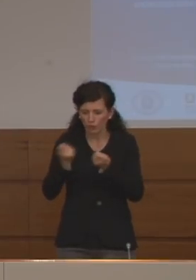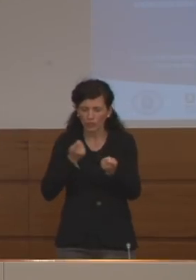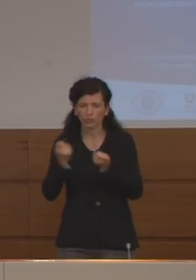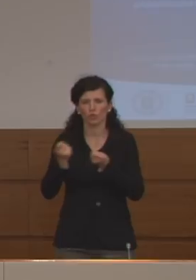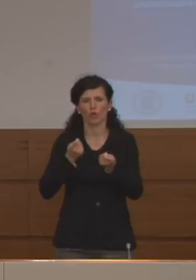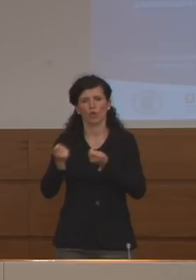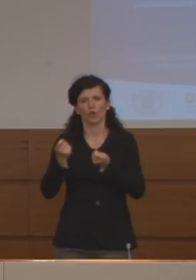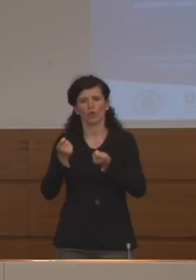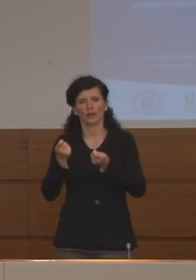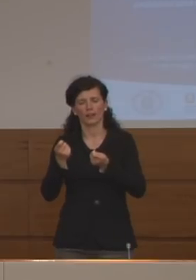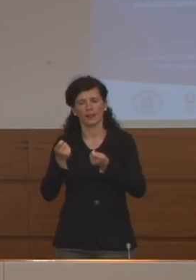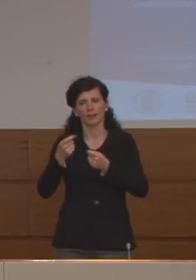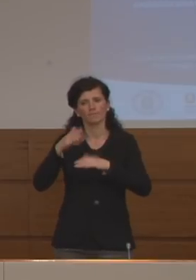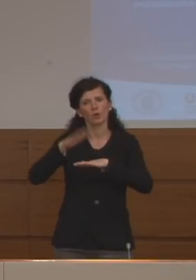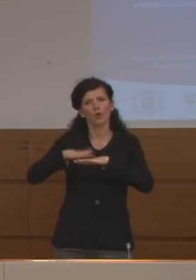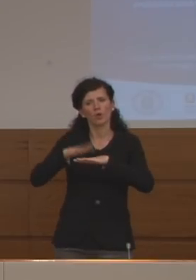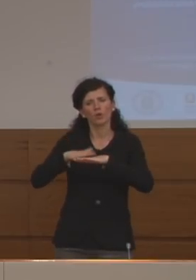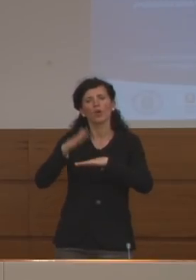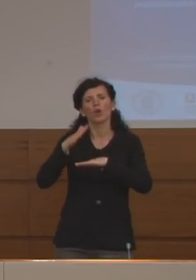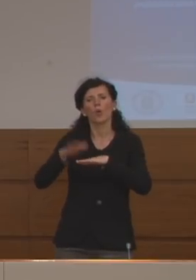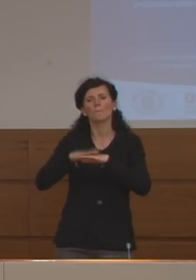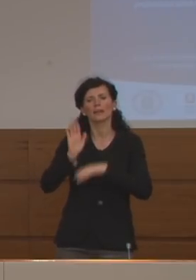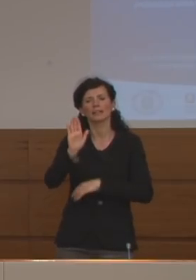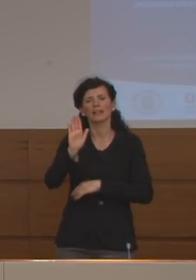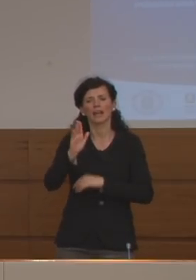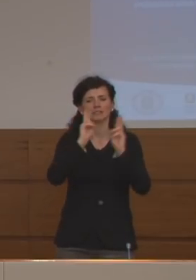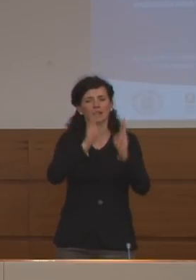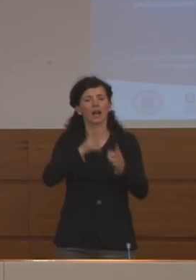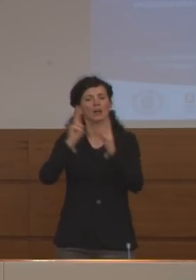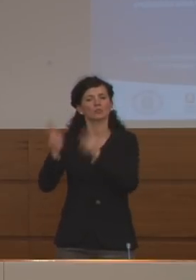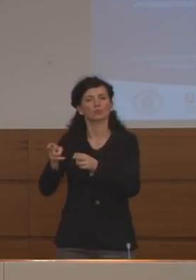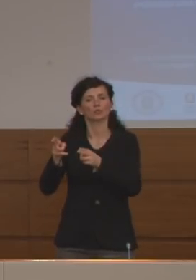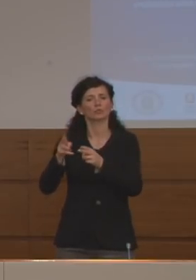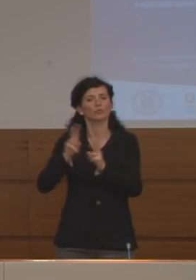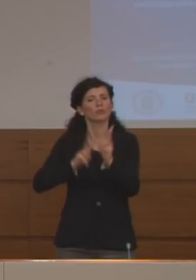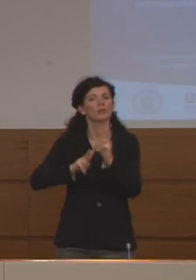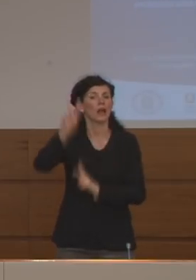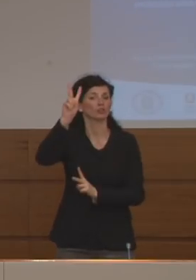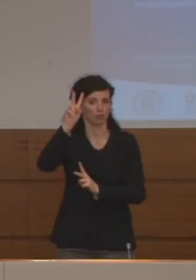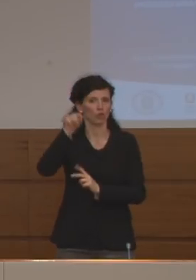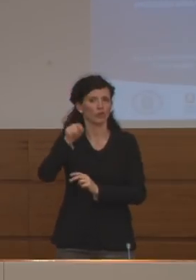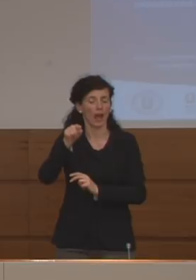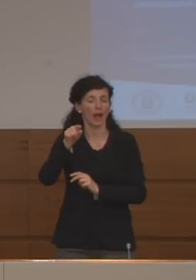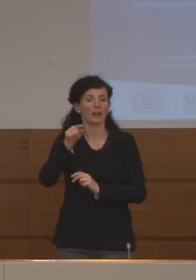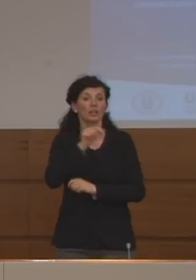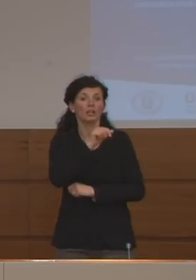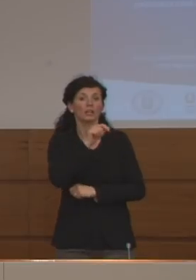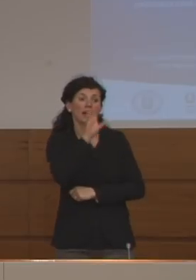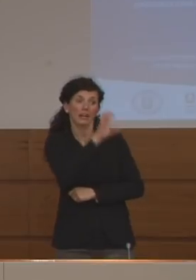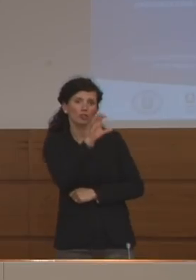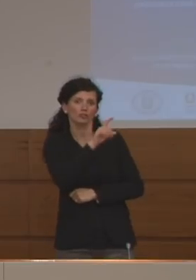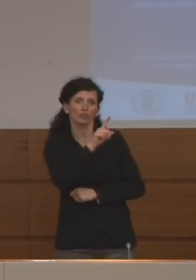da parte delle strutture sanitarie nazionali piuttosto che regionali.